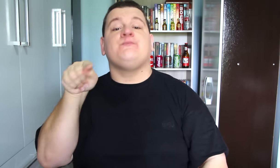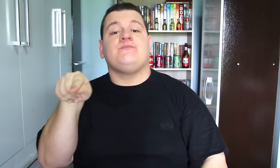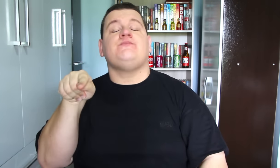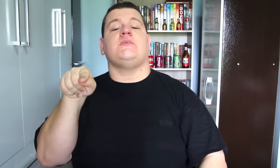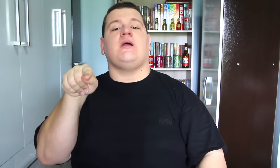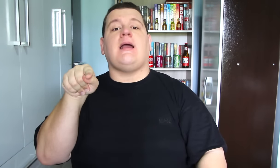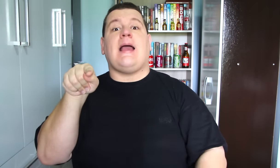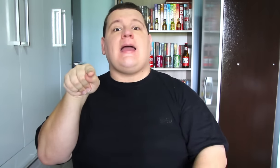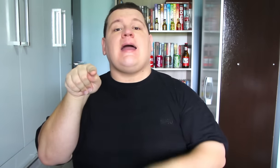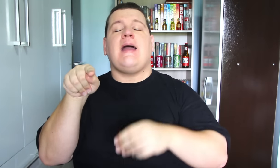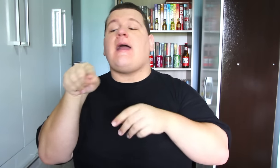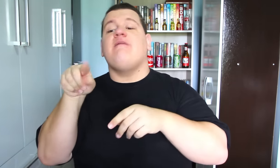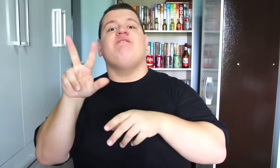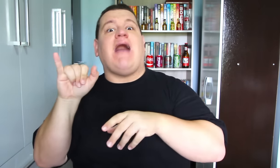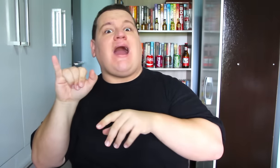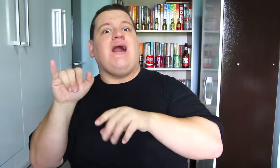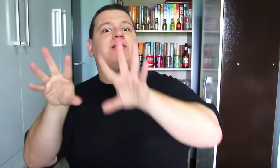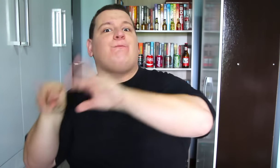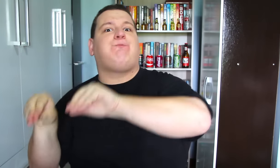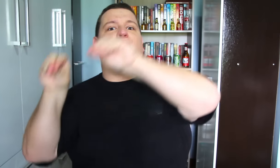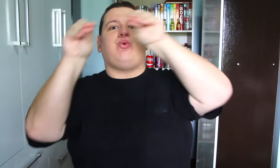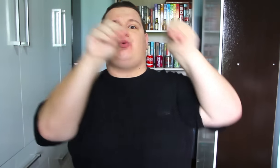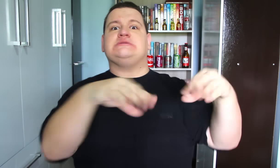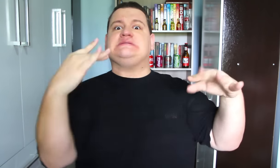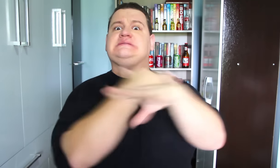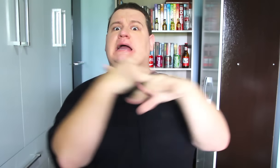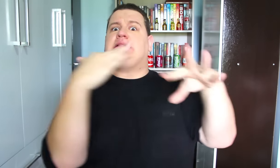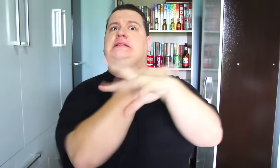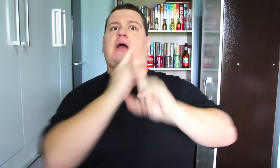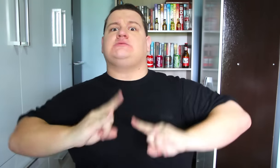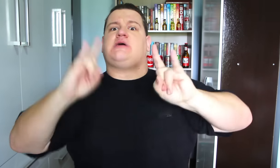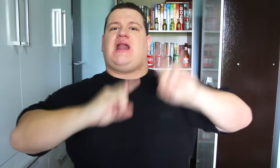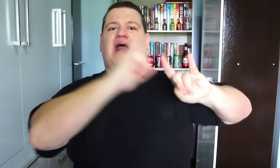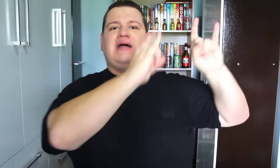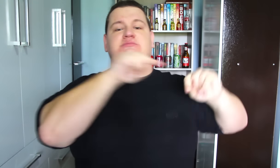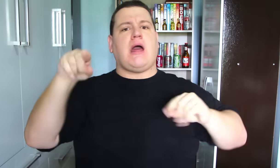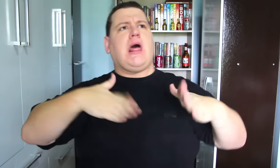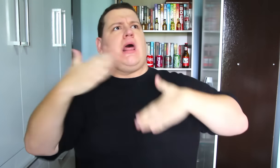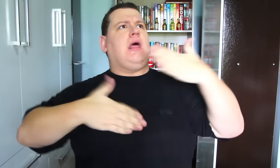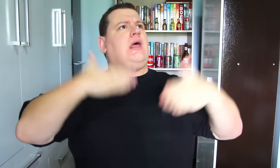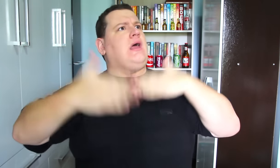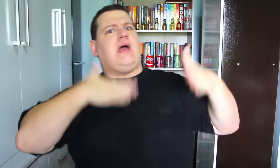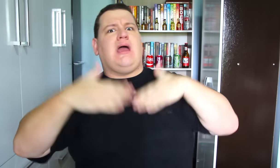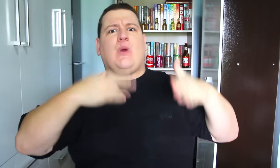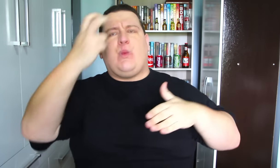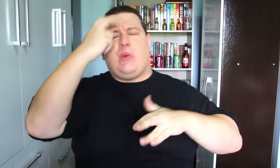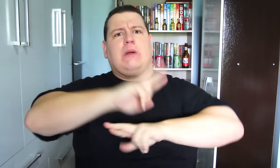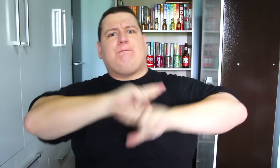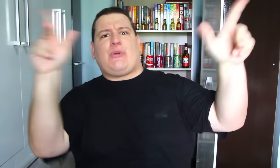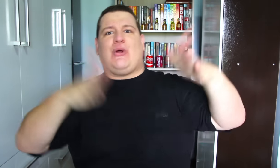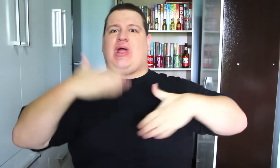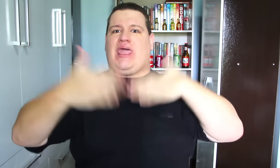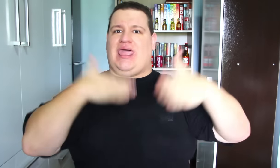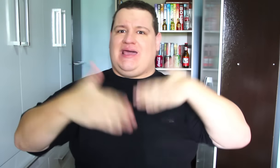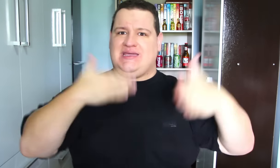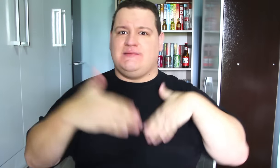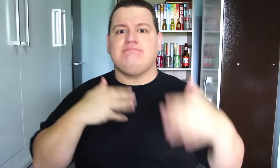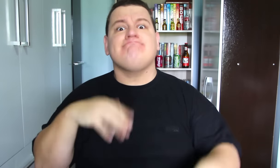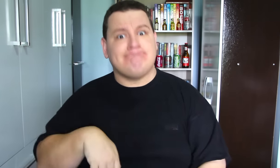Então, o filme conta a história que um esquimó vai a grande cidade e se assusta com diferenças culturais.